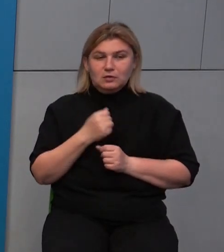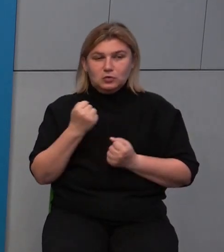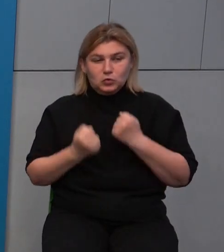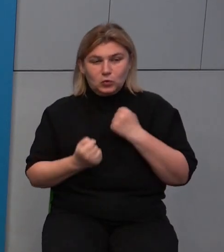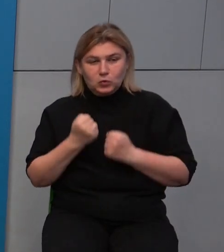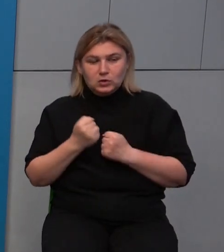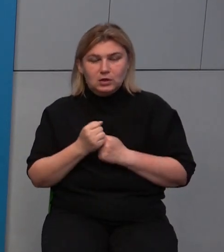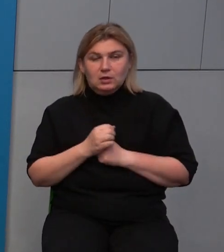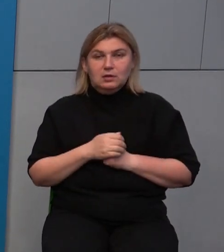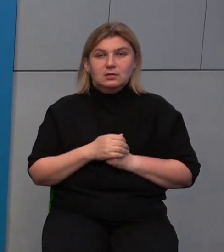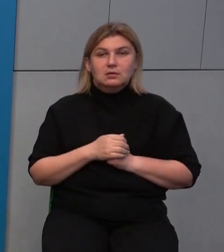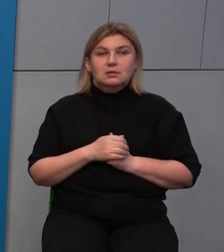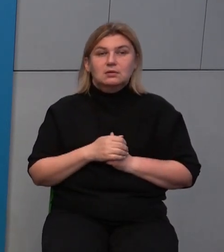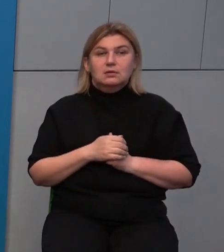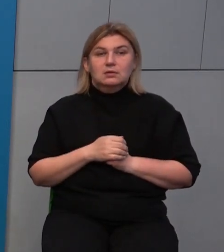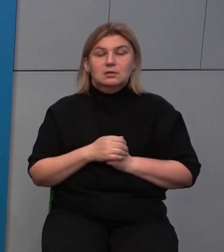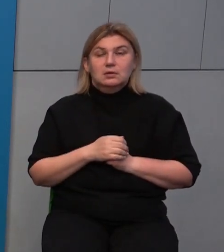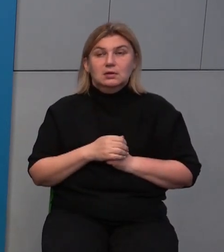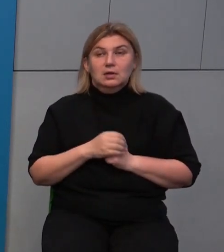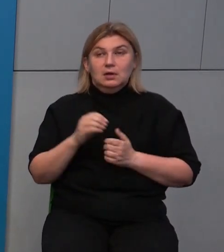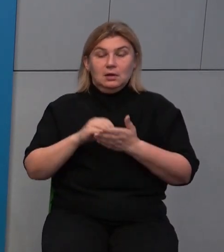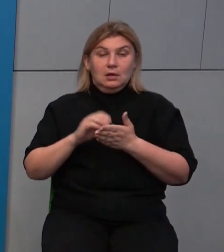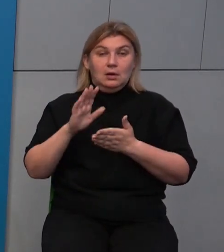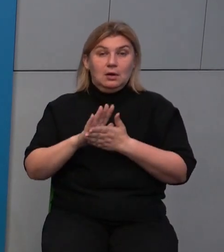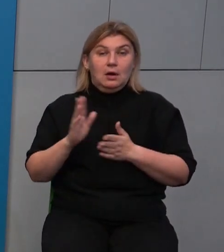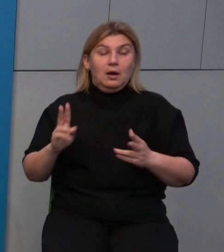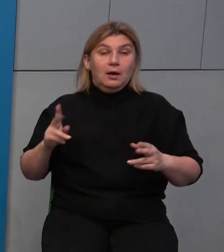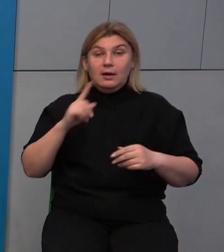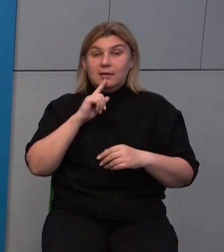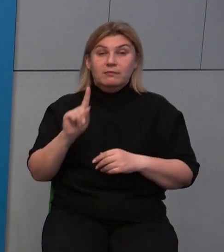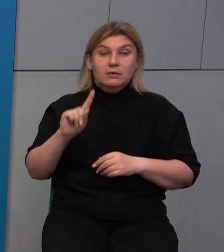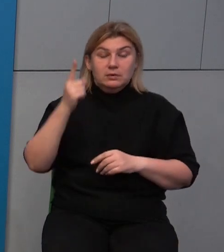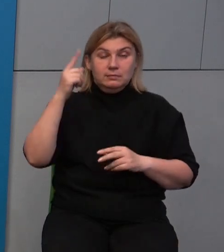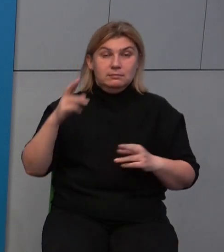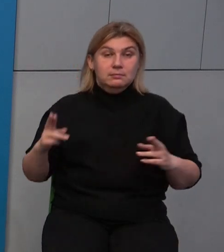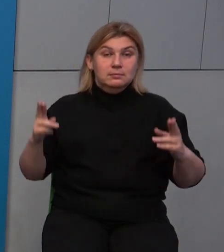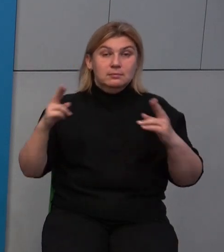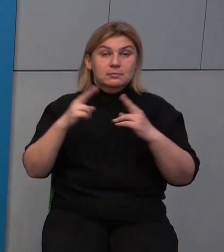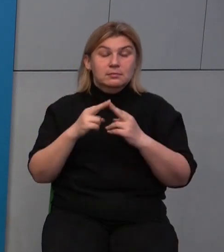ale rzeczywiście jest to wpisane w "Wysoki Zamek", ale pisane dla